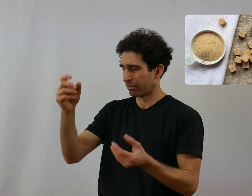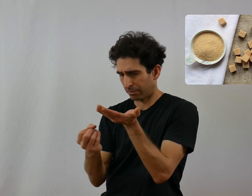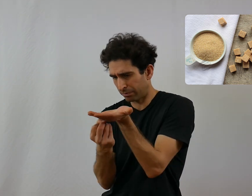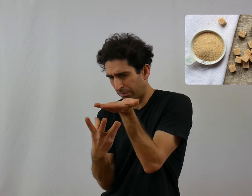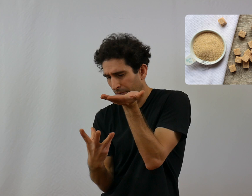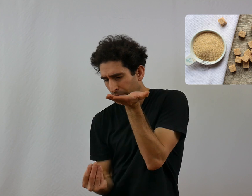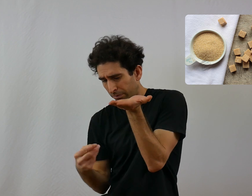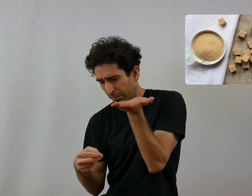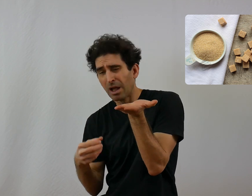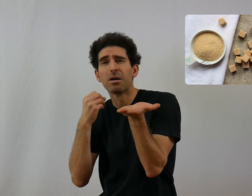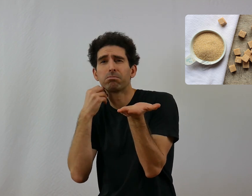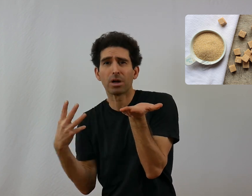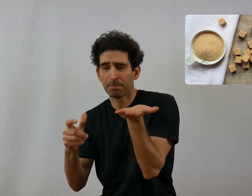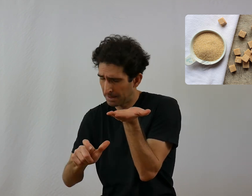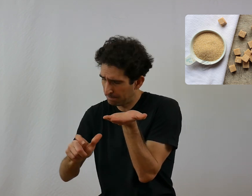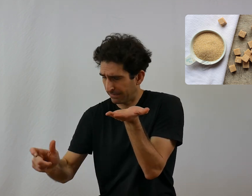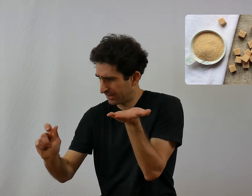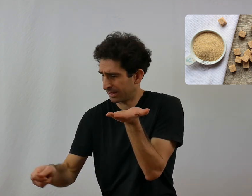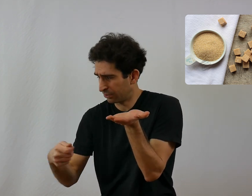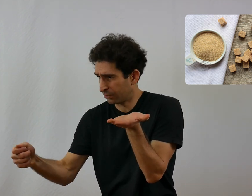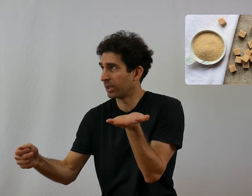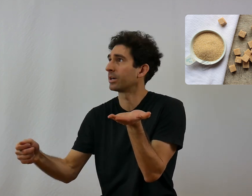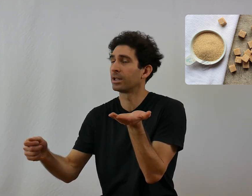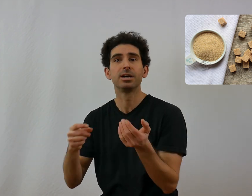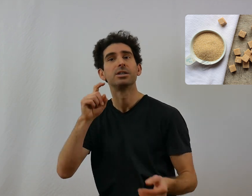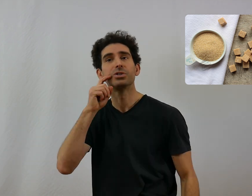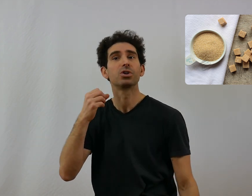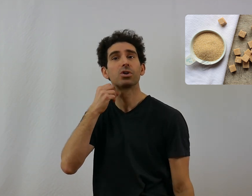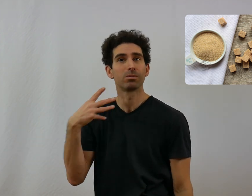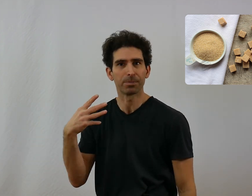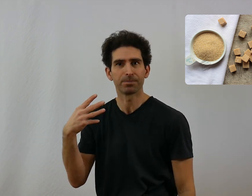La racine de la betterave sucrière est blanche et donnera naturellement un sucre blanc.